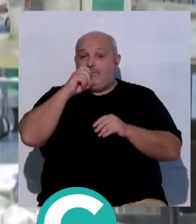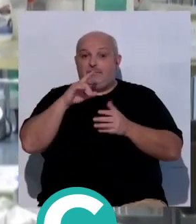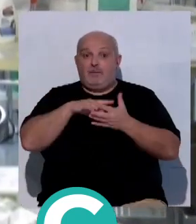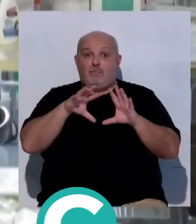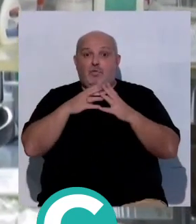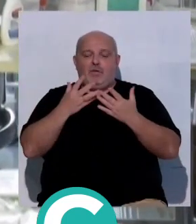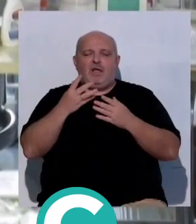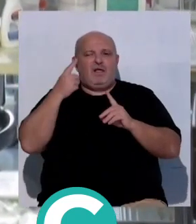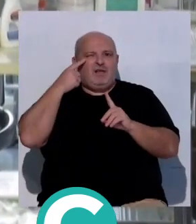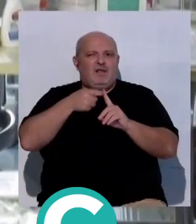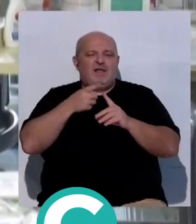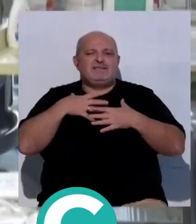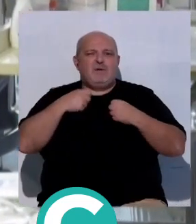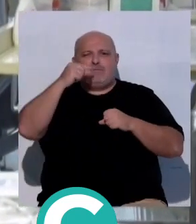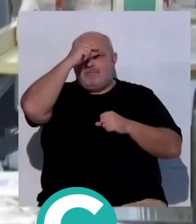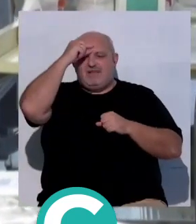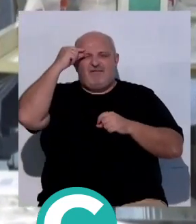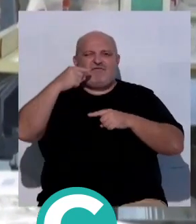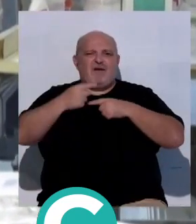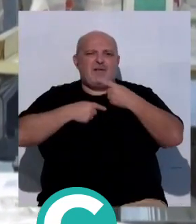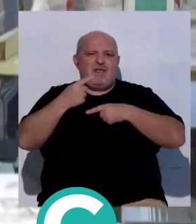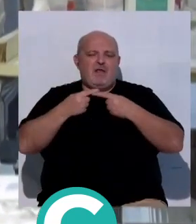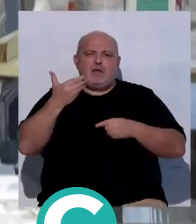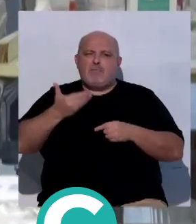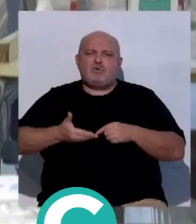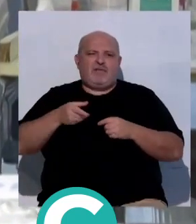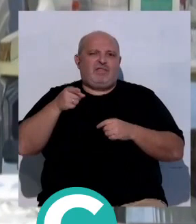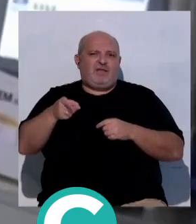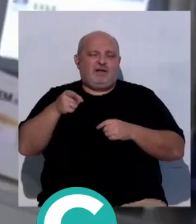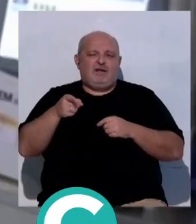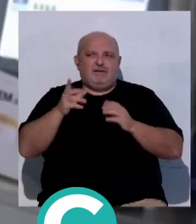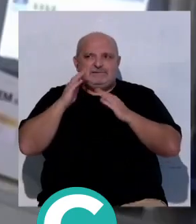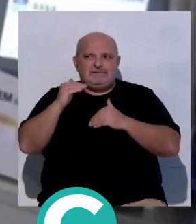se va a dedicar a la salud mental de las familias a la importancia de tratarla a la vez que se cuida